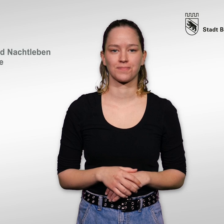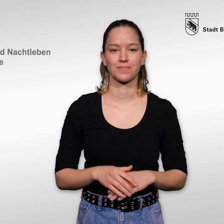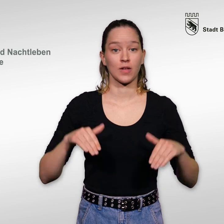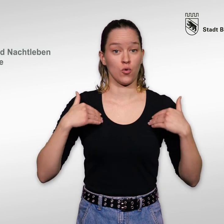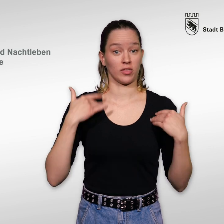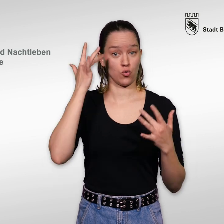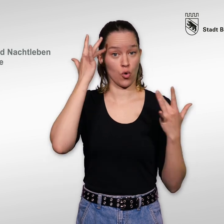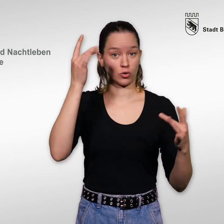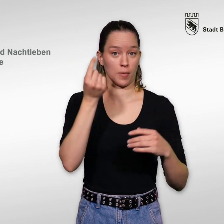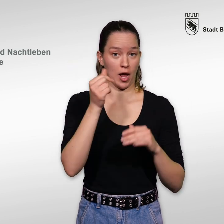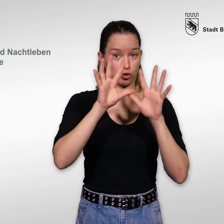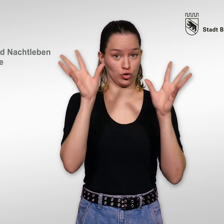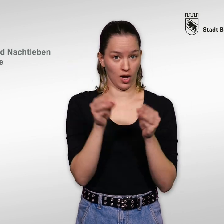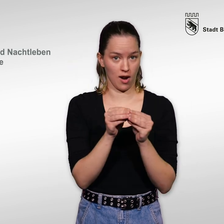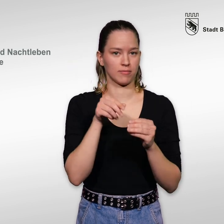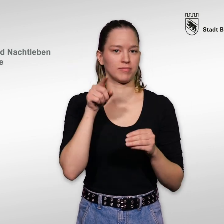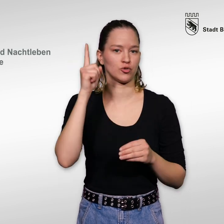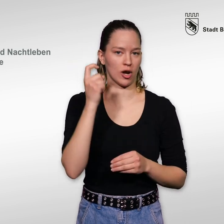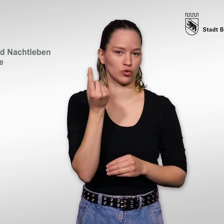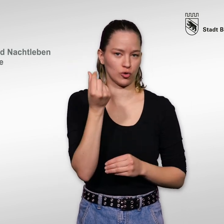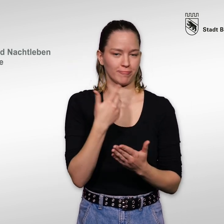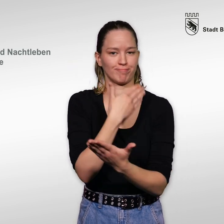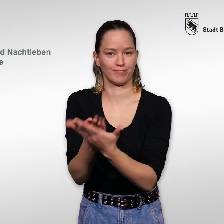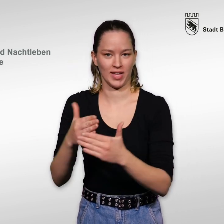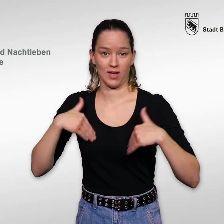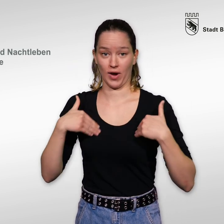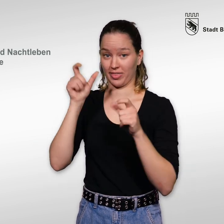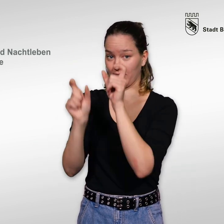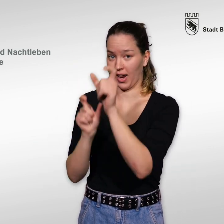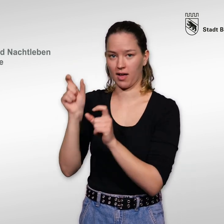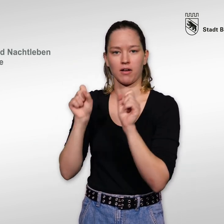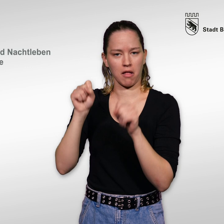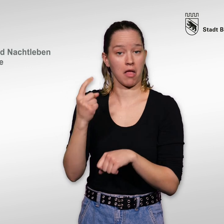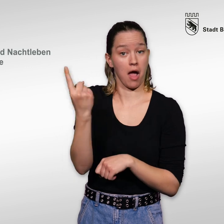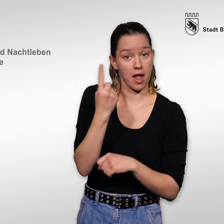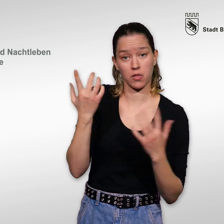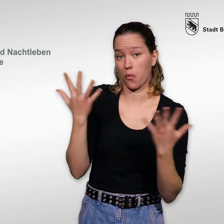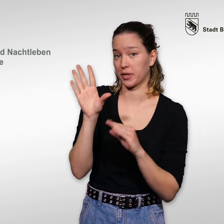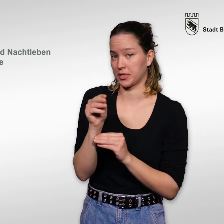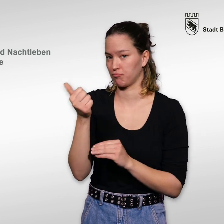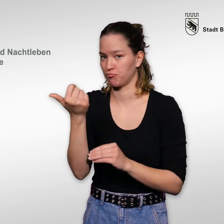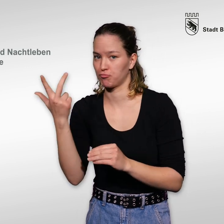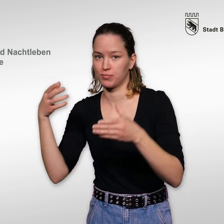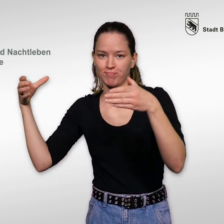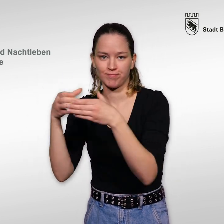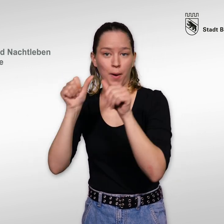Die Jugendkulturpauschale Startstutz bietet Jugendlichen, die alleine oder gemeinsam mit anderen ein kulturelles Projekt auf